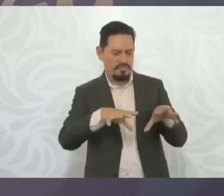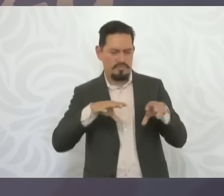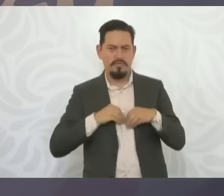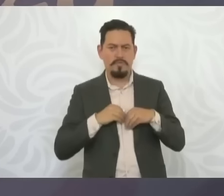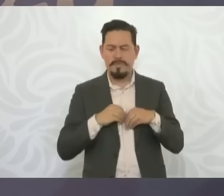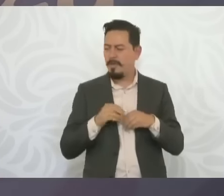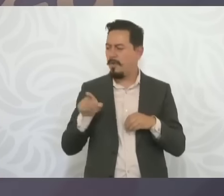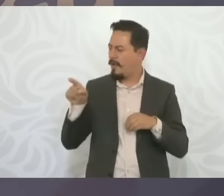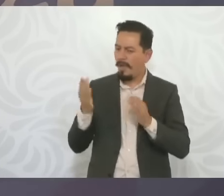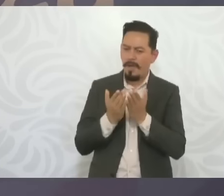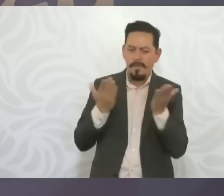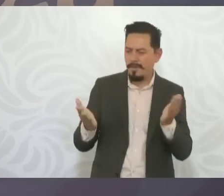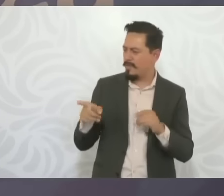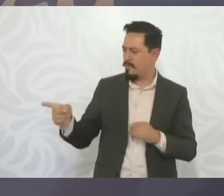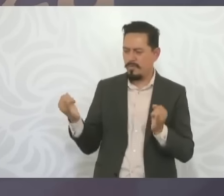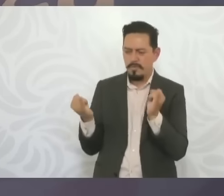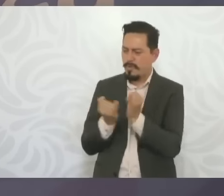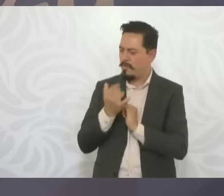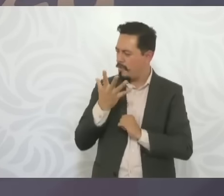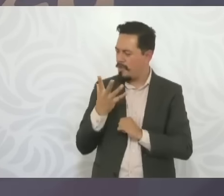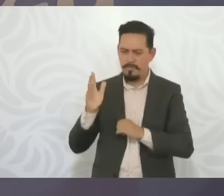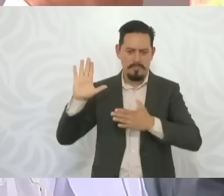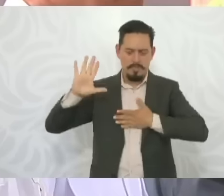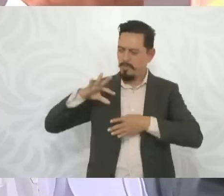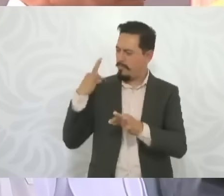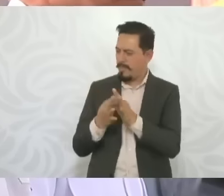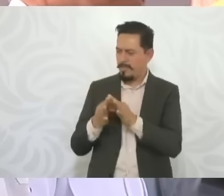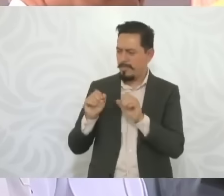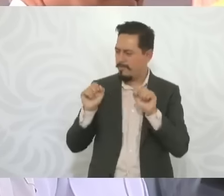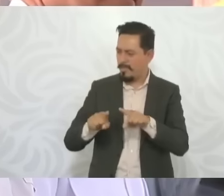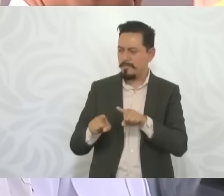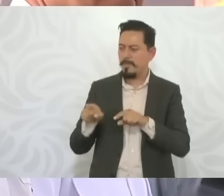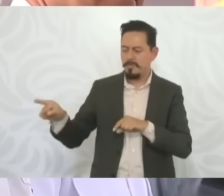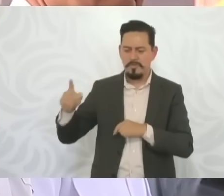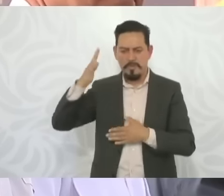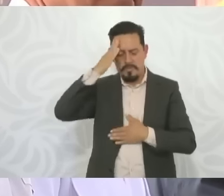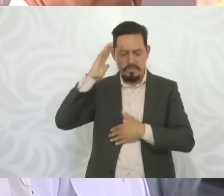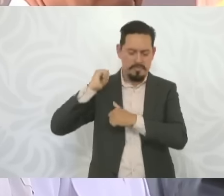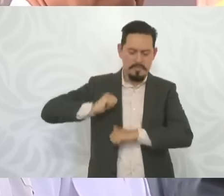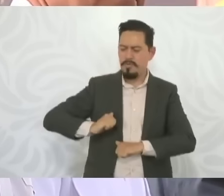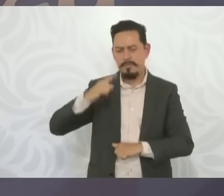hoy anima a los mexicanos para respaldar su liderazgo en la defensa de nuestra soberanía.